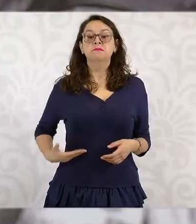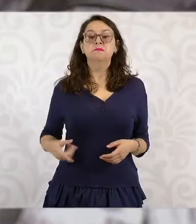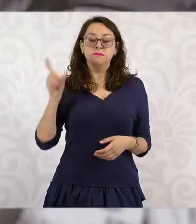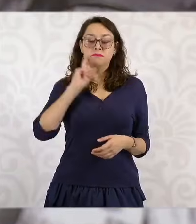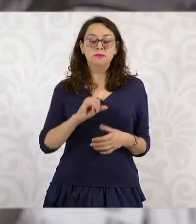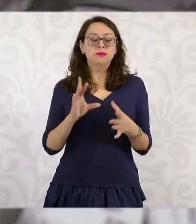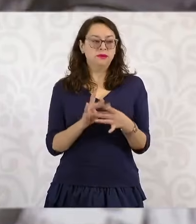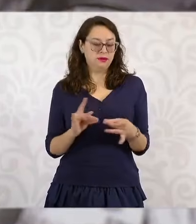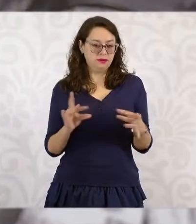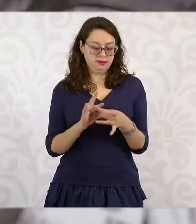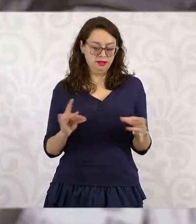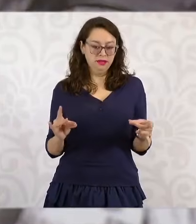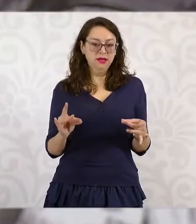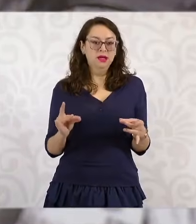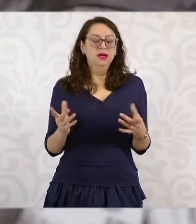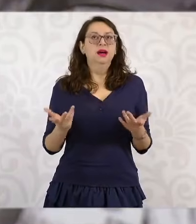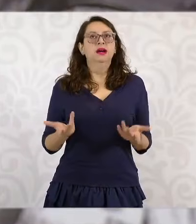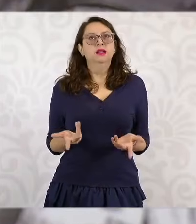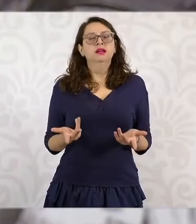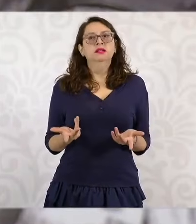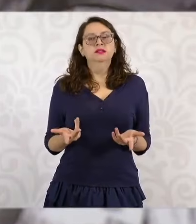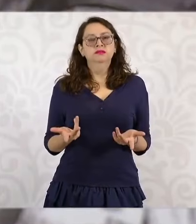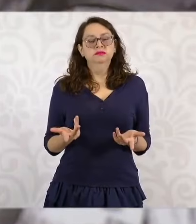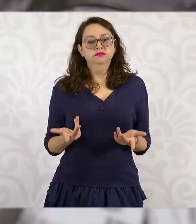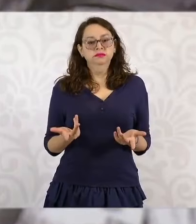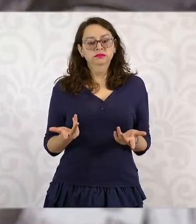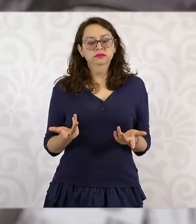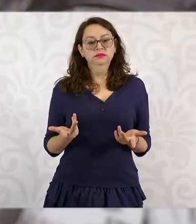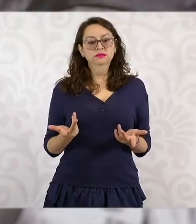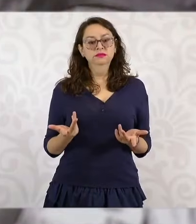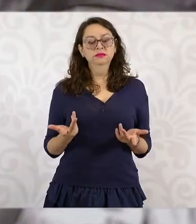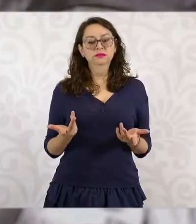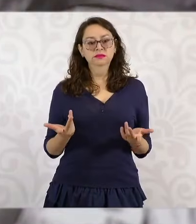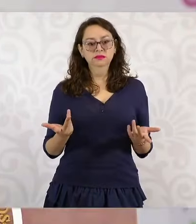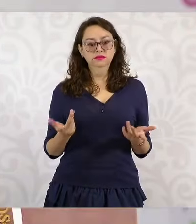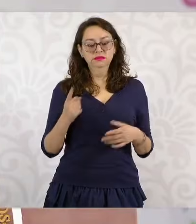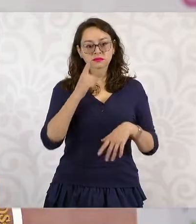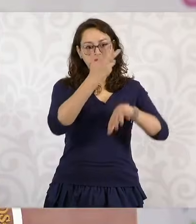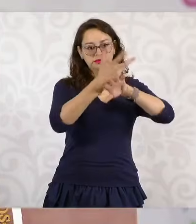de alguna forma los mexicanos disminuyeron muchísimo eh su viaje a los Estados Unidos,